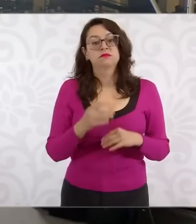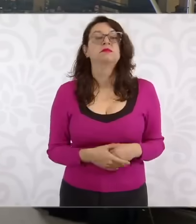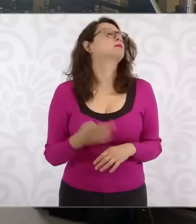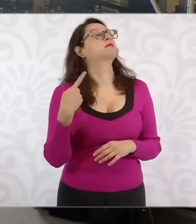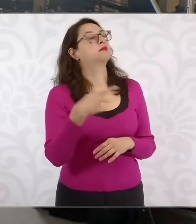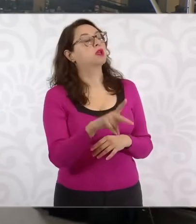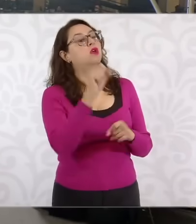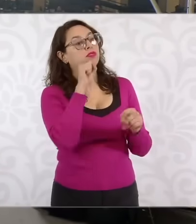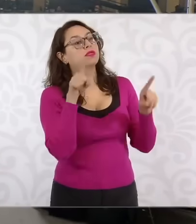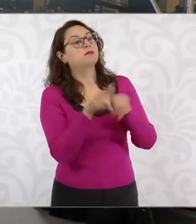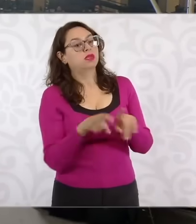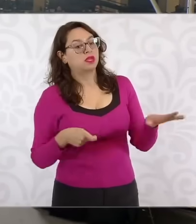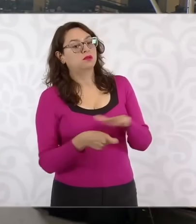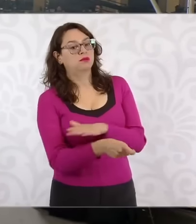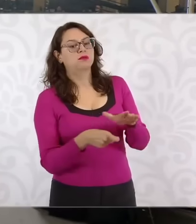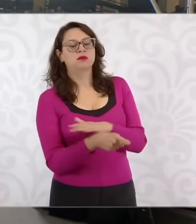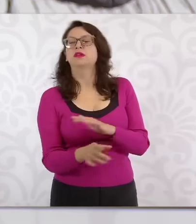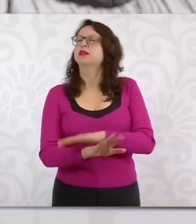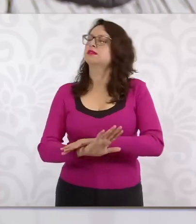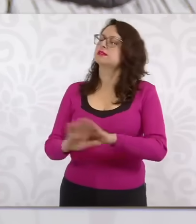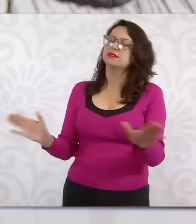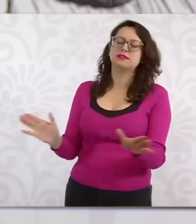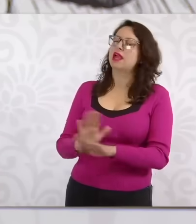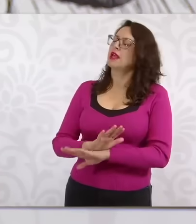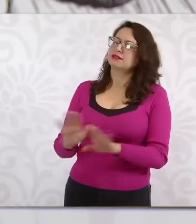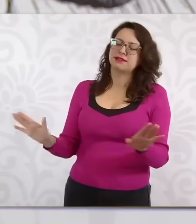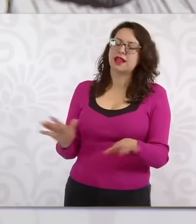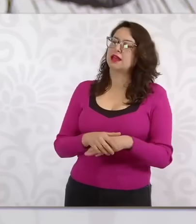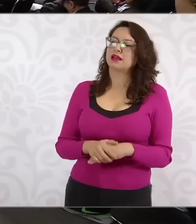Las policías lo sobornan. Bueno, vamos a cerrar ya. Este, presidenta, está también don Lázaro